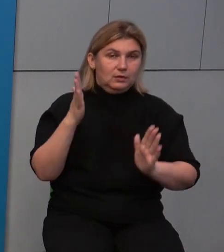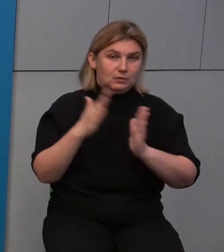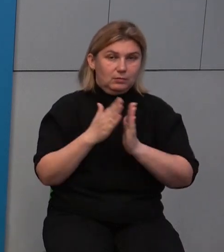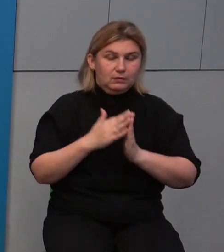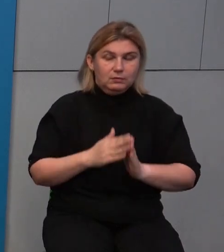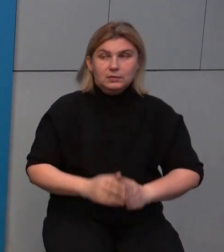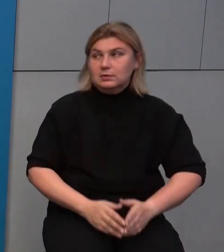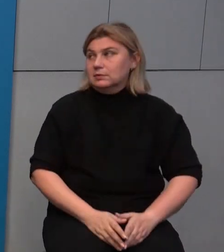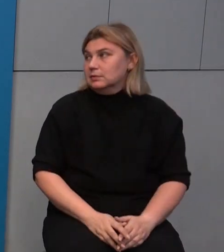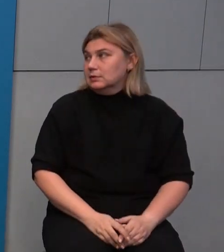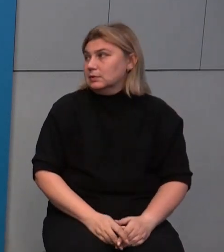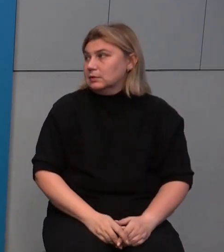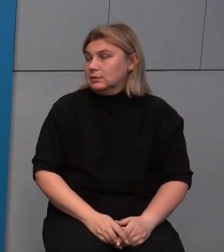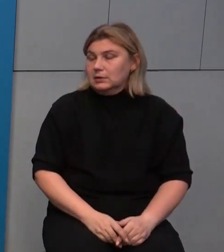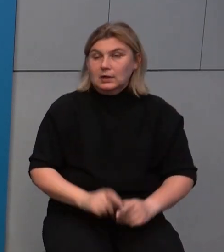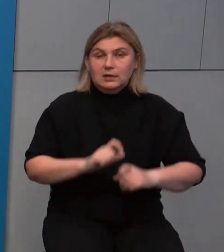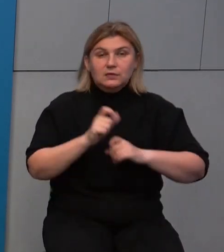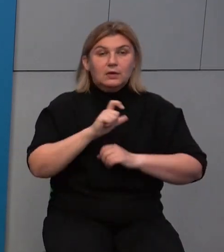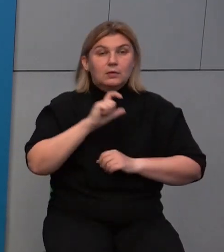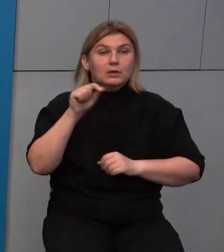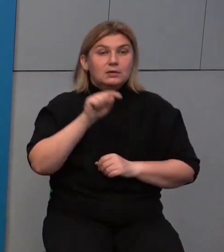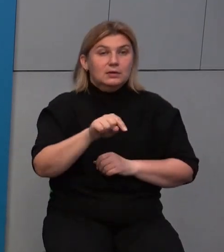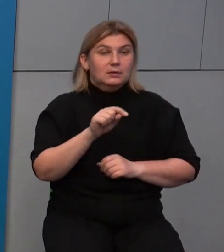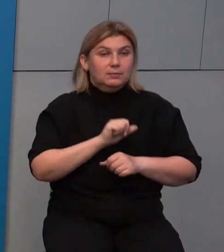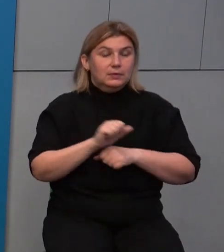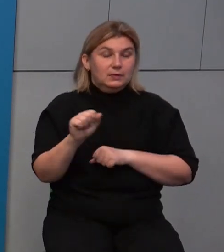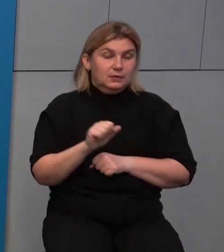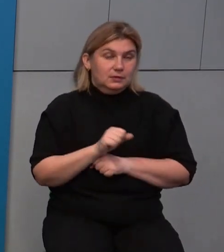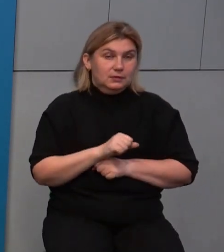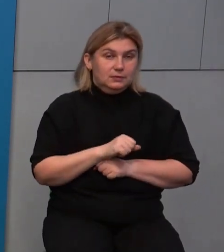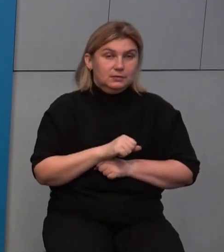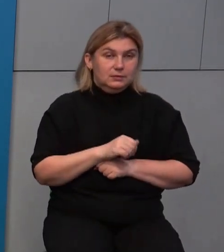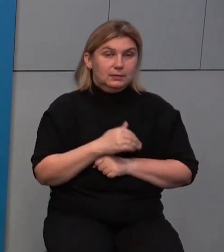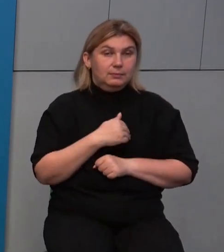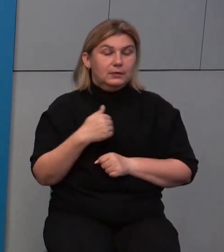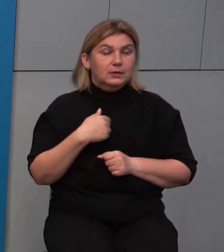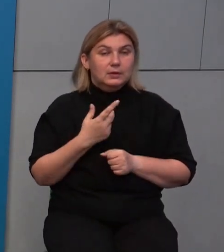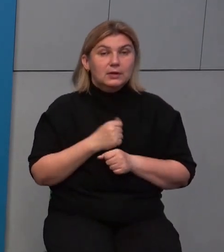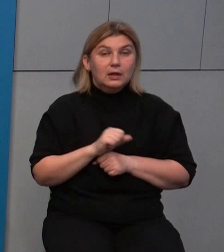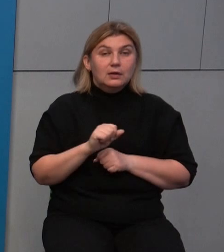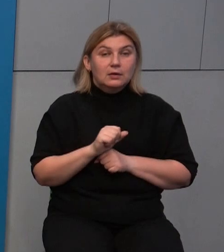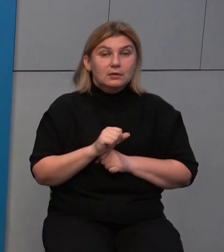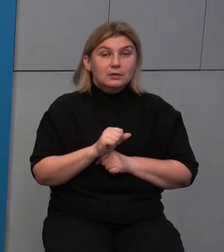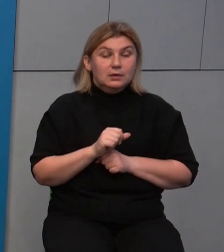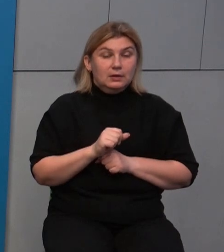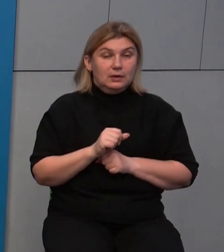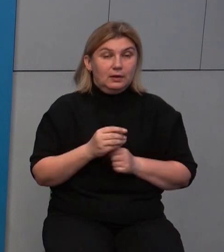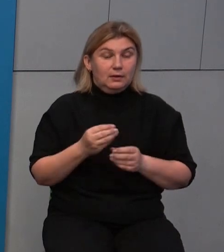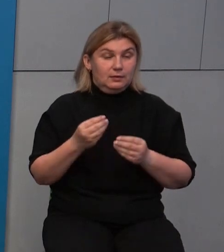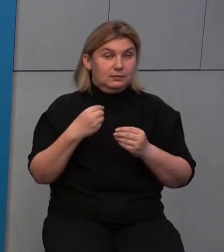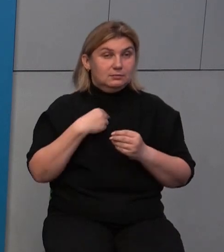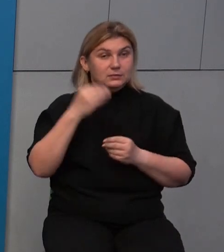I nieustannie dochodzi, my też nie jesteśmy chyba tak do końca nauczeni tego, ile było zamachów